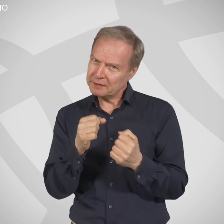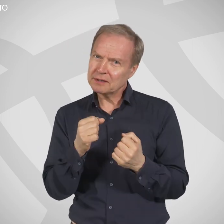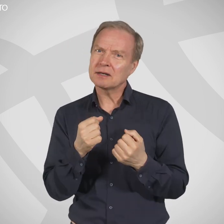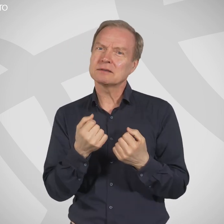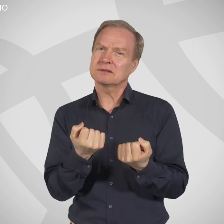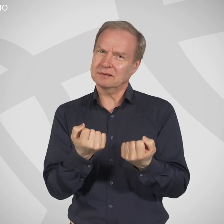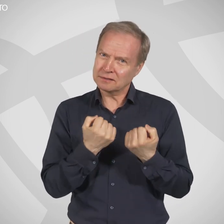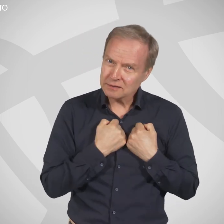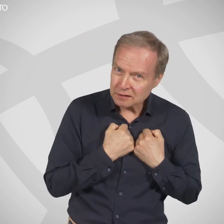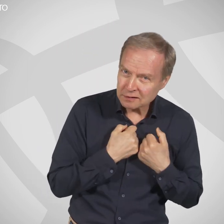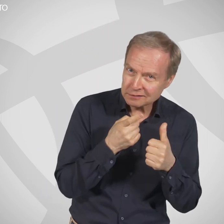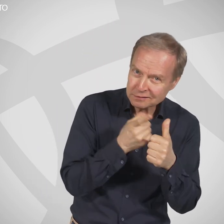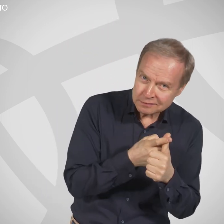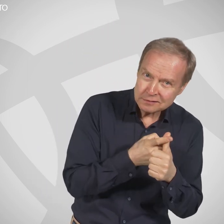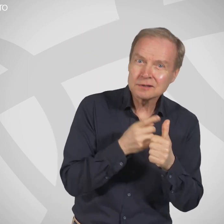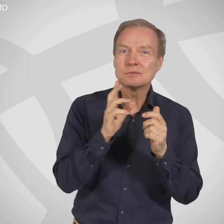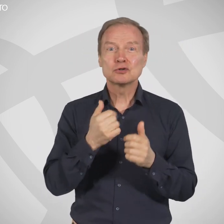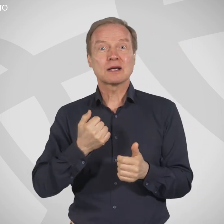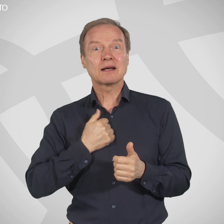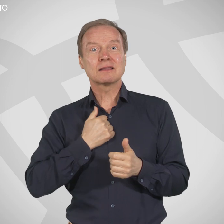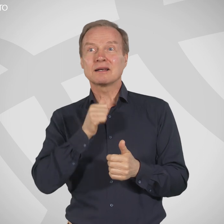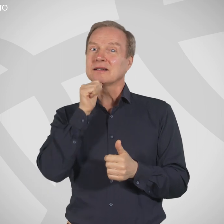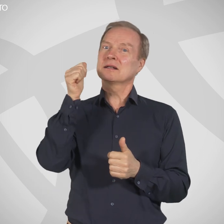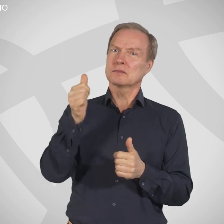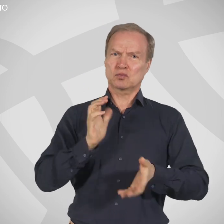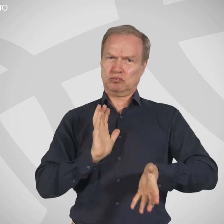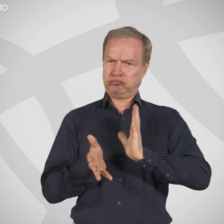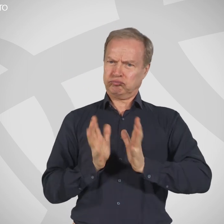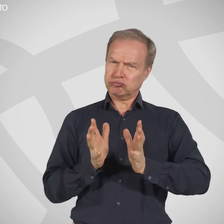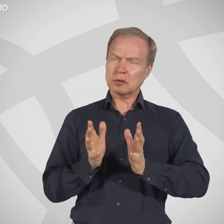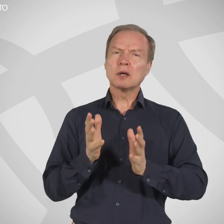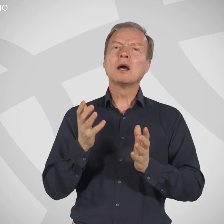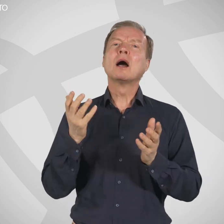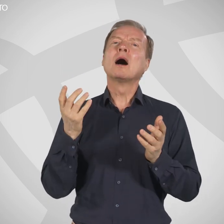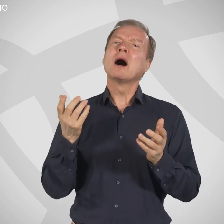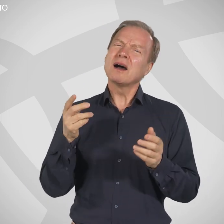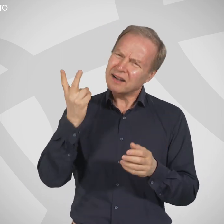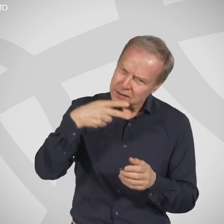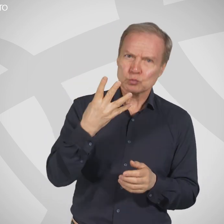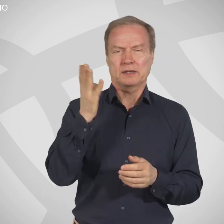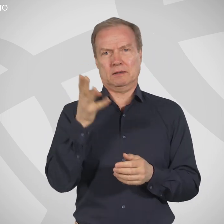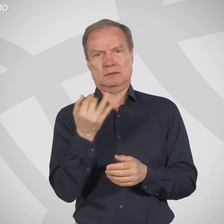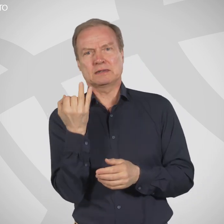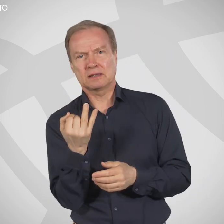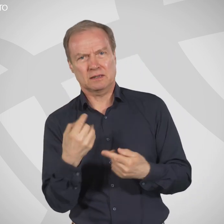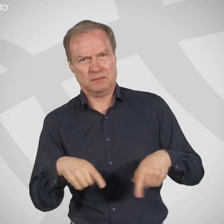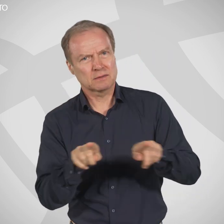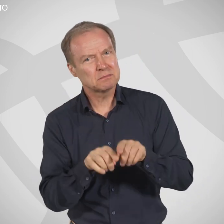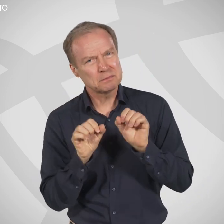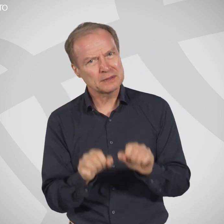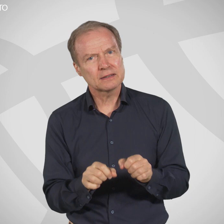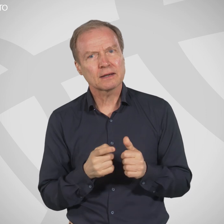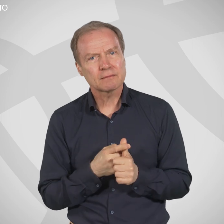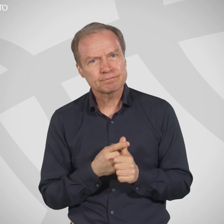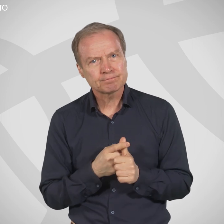tulee olla saatavilla ja hätäilmoituksen teko viittomakielellä mahdollista 24/7.